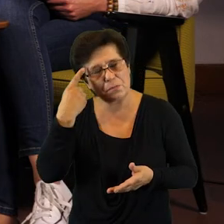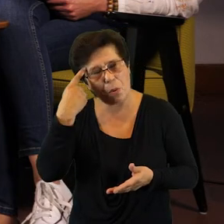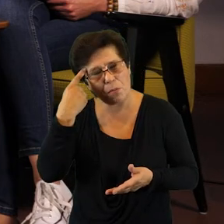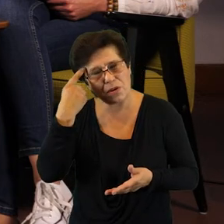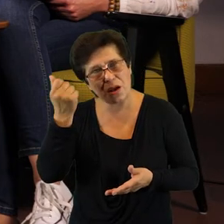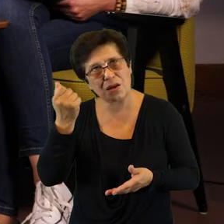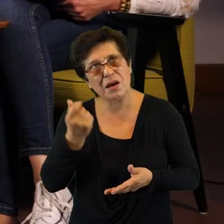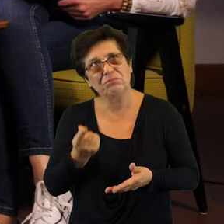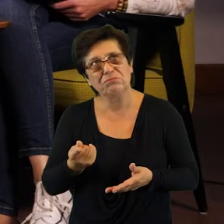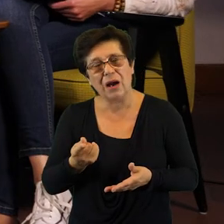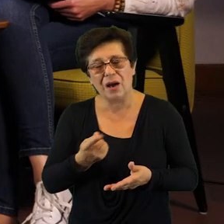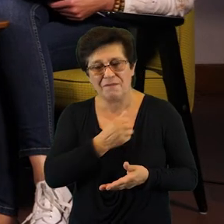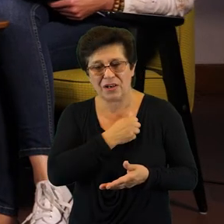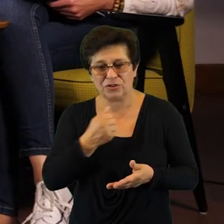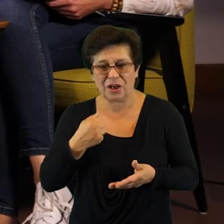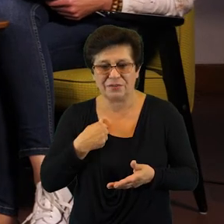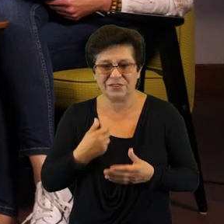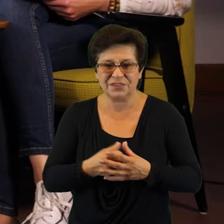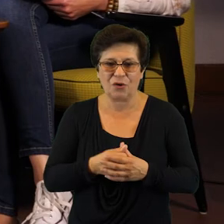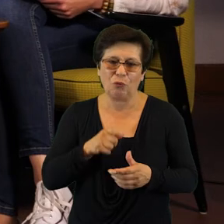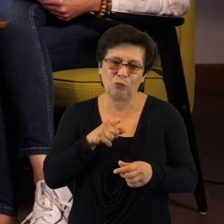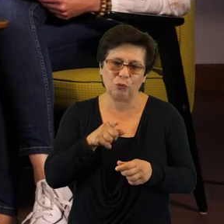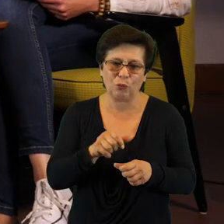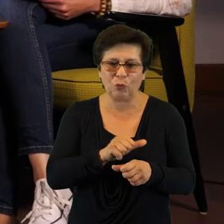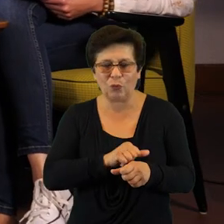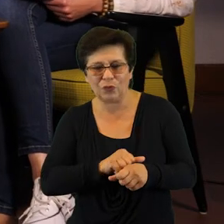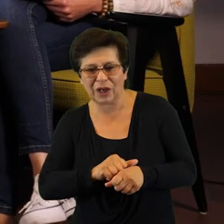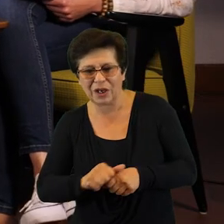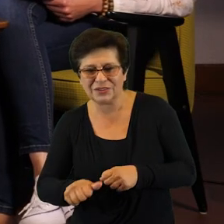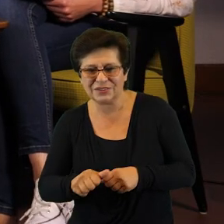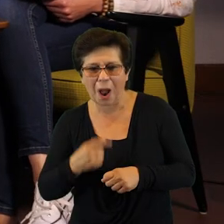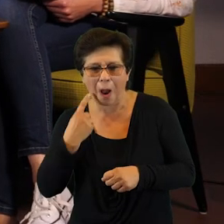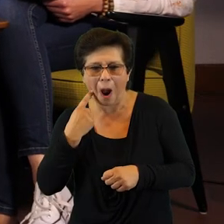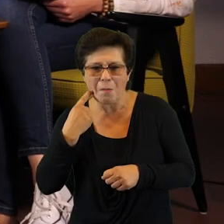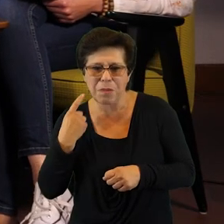Wie pan, to jest jakiś rodzaj legendy o sobie samym. To jest ta trudność, każdego biografa,